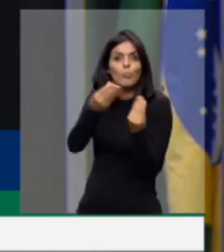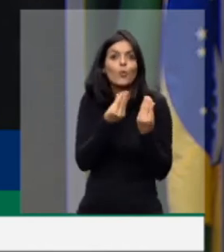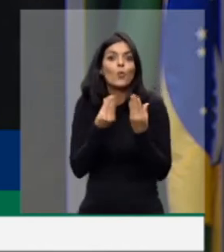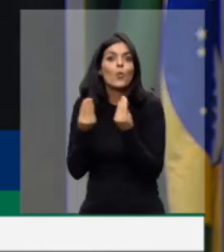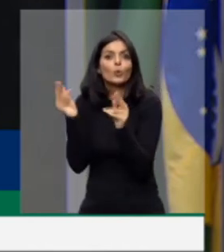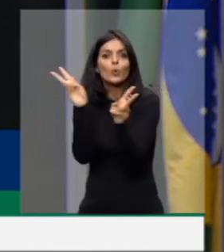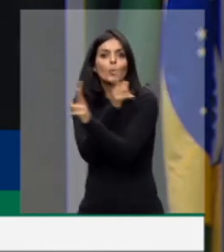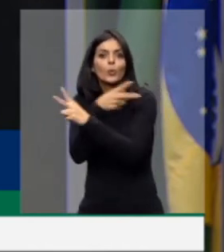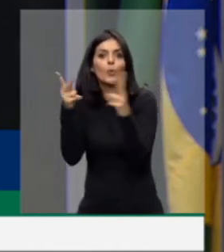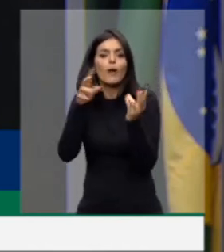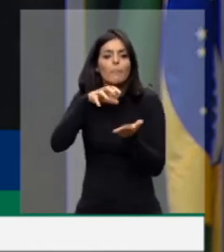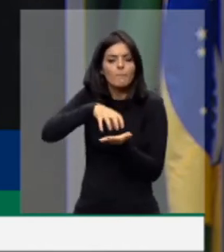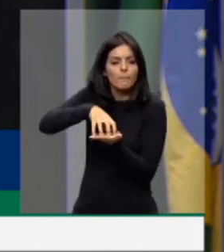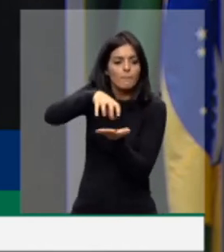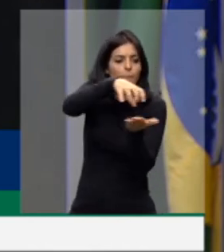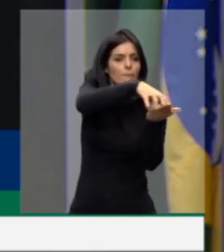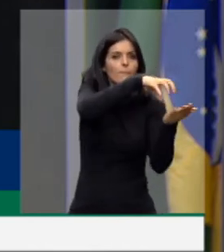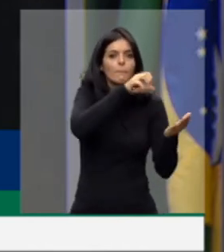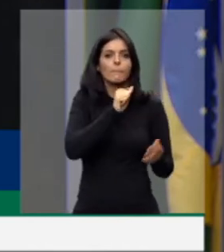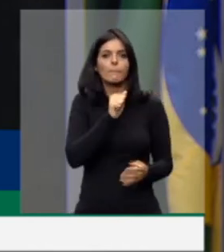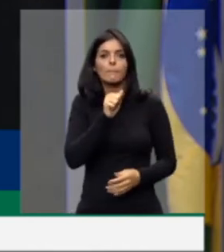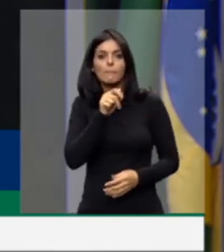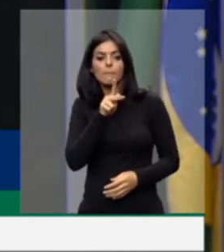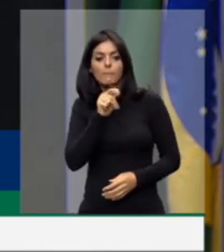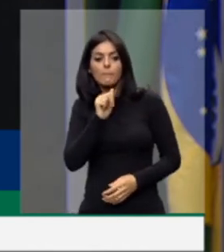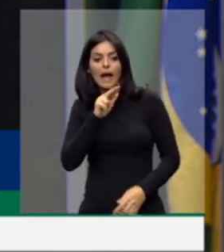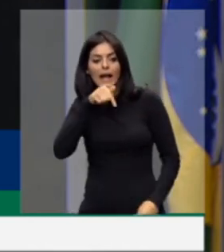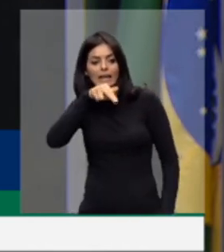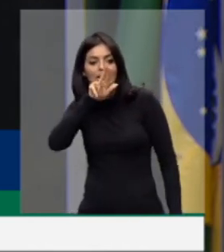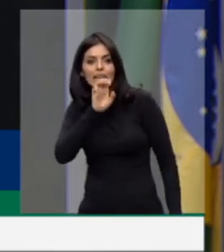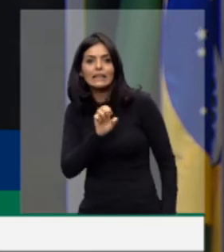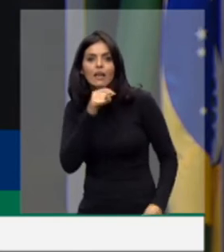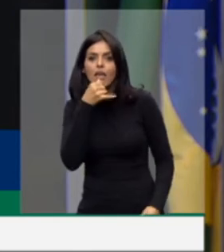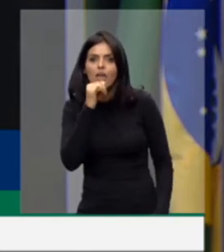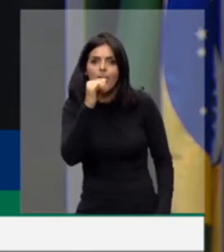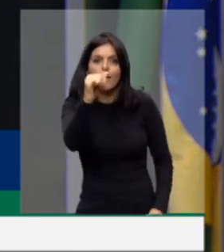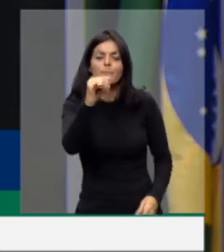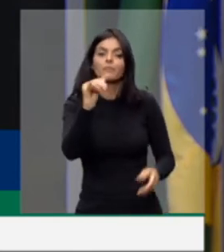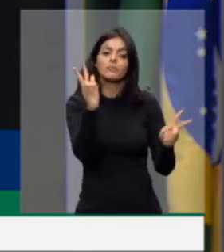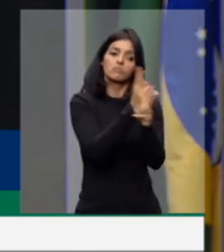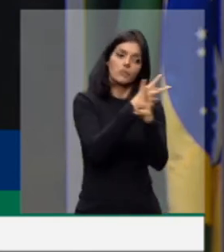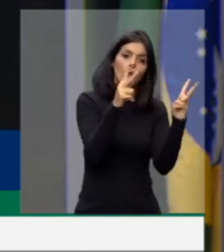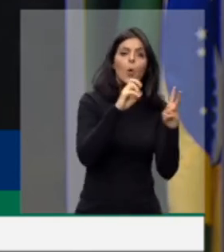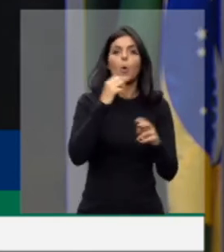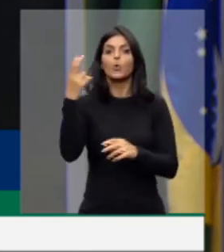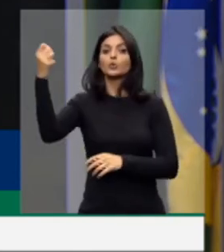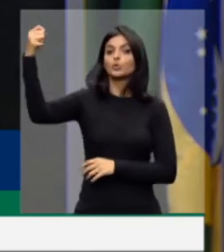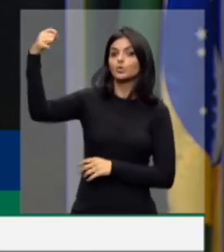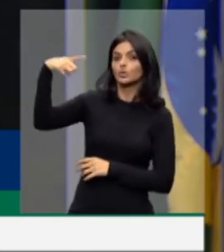DÁDIVA TEM FEITO UMA MELHORIA. FEITO UMA TRANSFORMAÇÃO EM TODAS AS CIDADES QUE TEM PARTE PARQUE DE PRODUÇÃO, SEJA EÓLICA OU